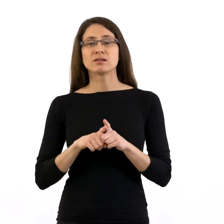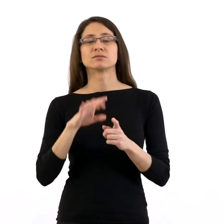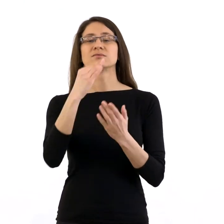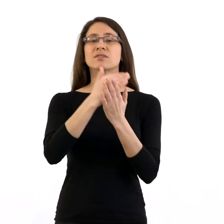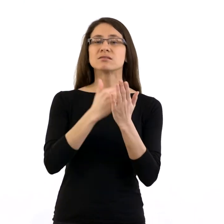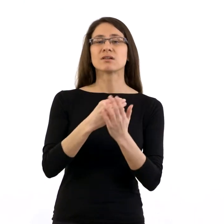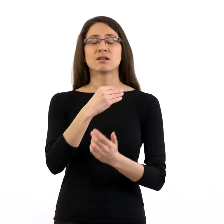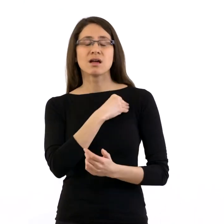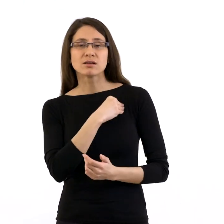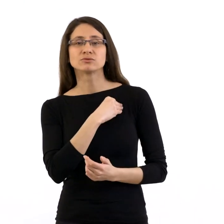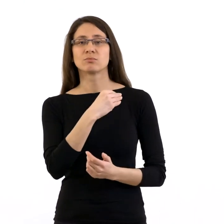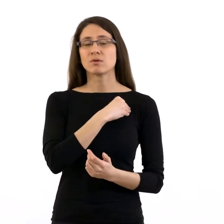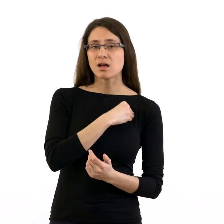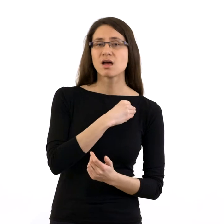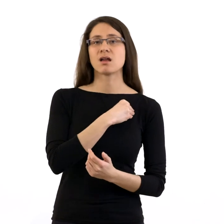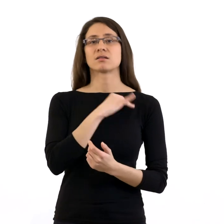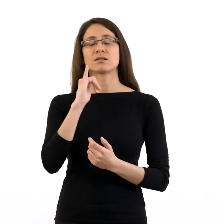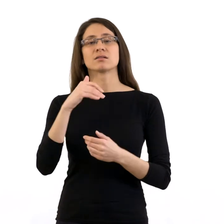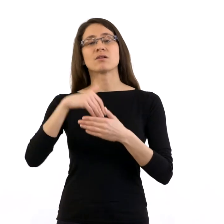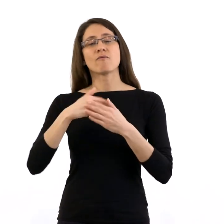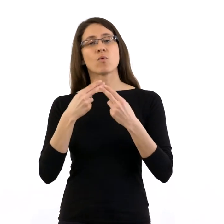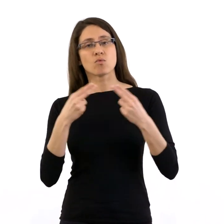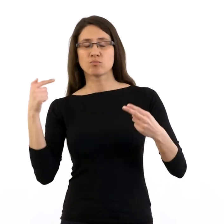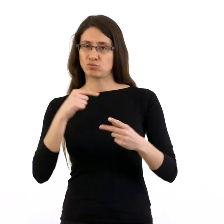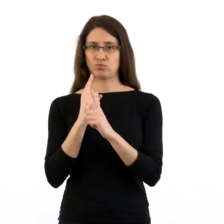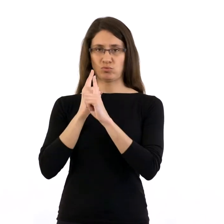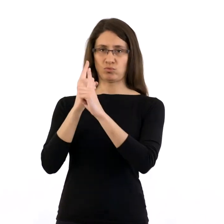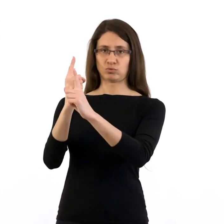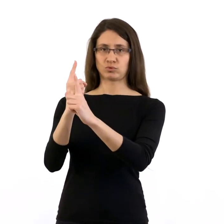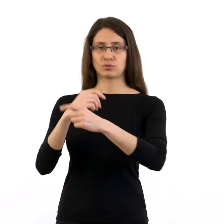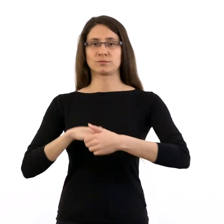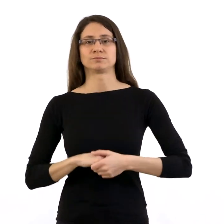przestrzeganie zasad etycznych, moralnych i kultury zachowania,